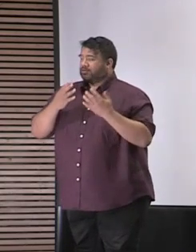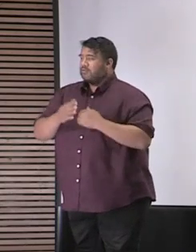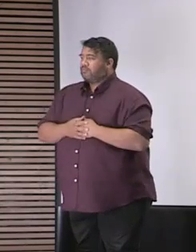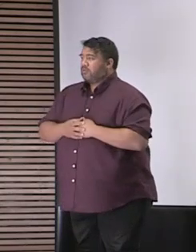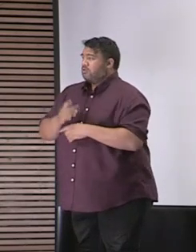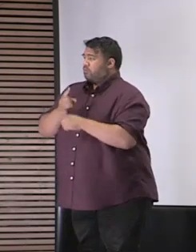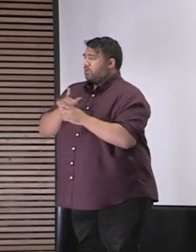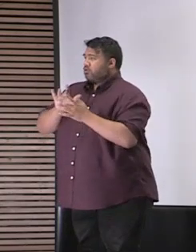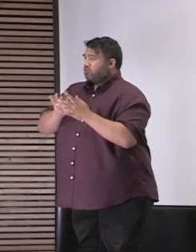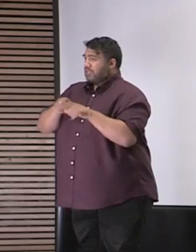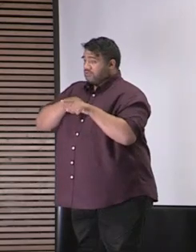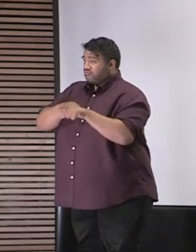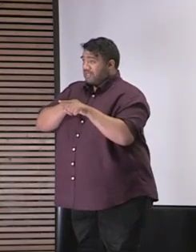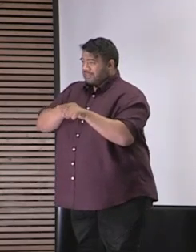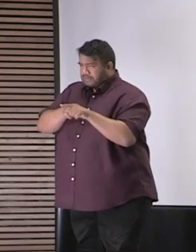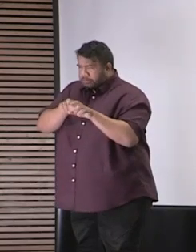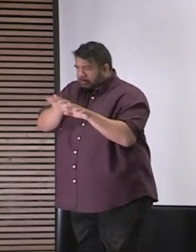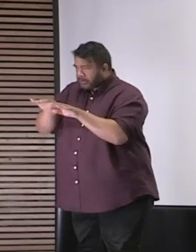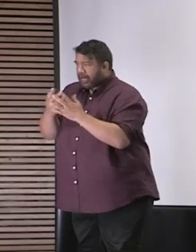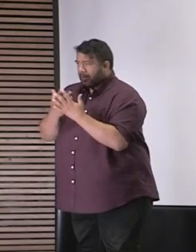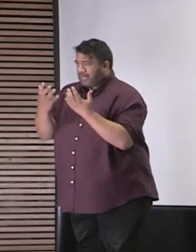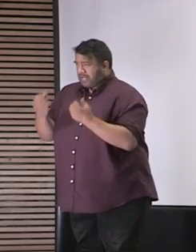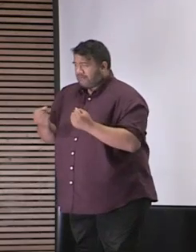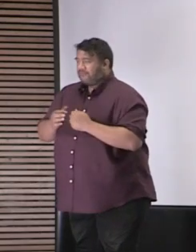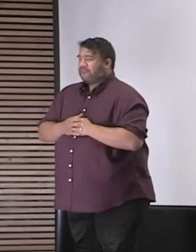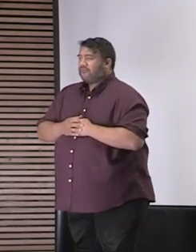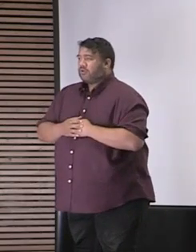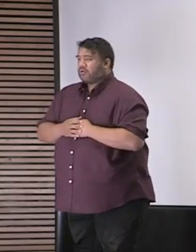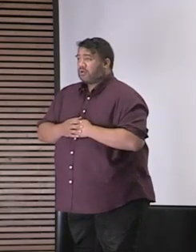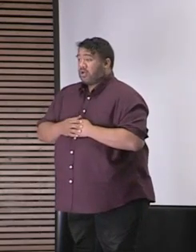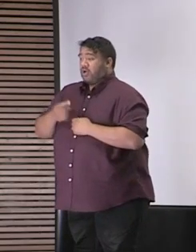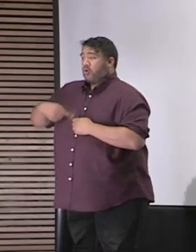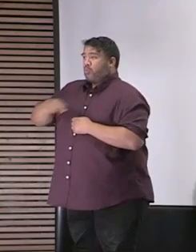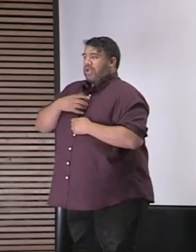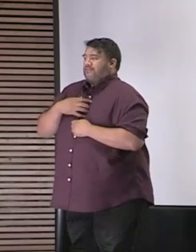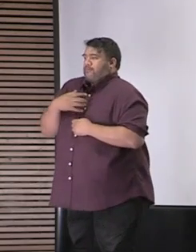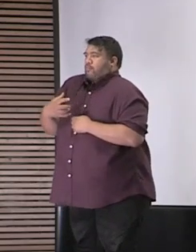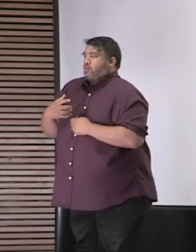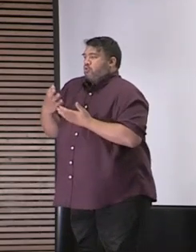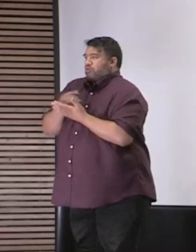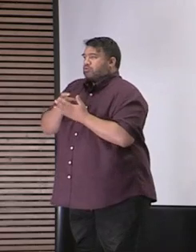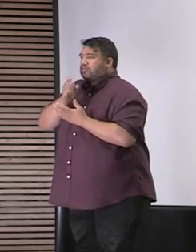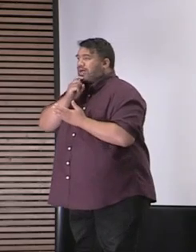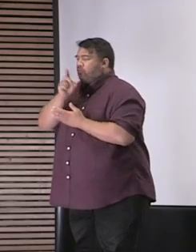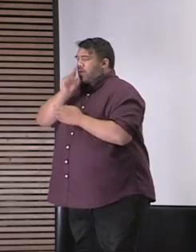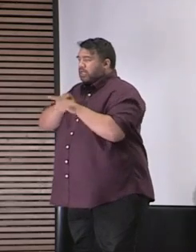6%, y Pacífico, 3. 3% - el desglose de las nacionalidades de los casos. Más detalles